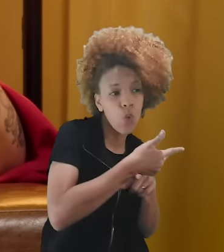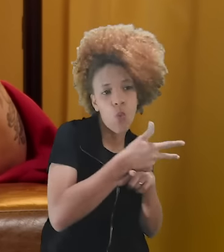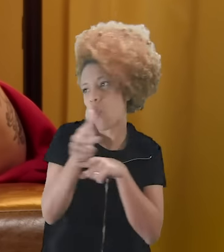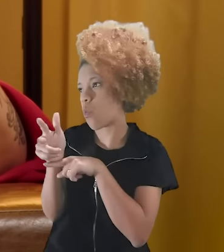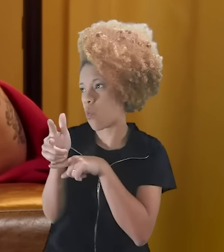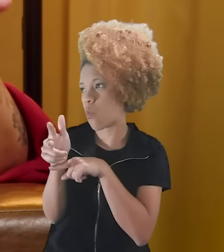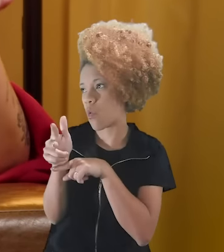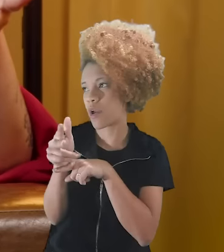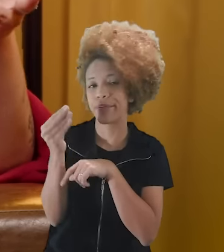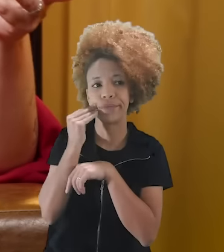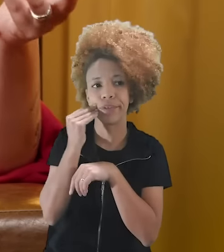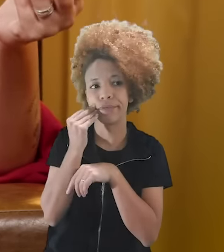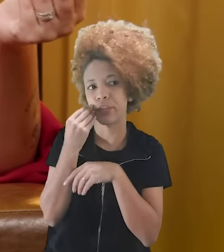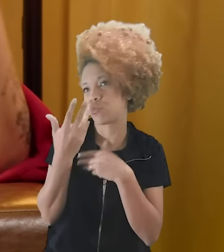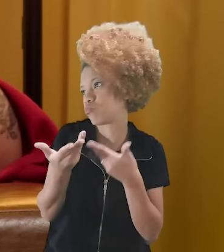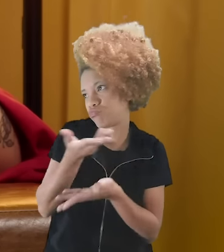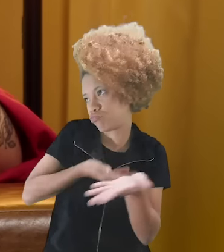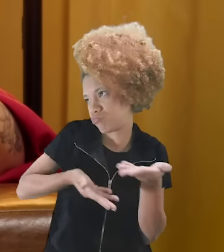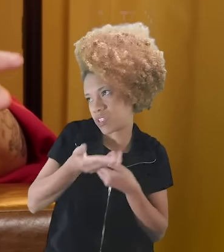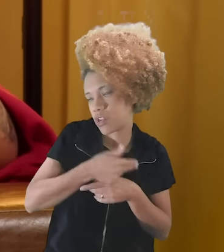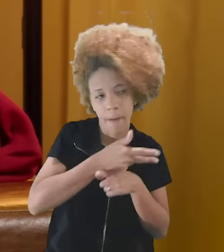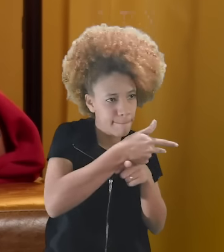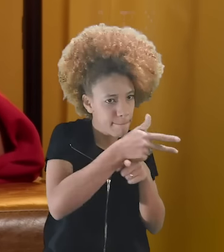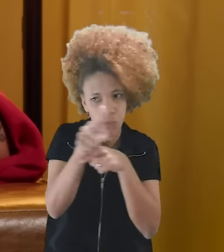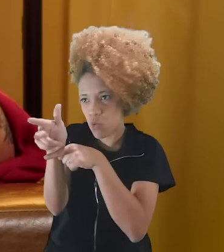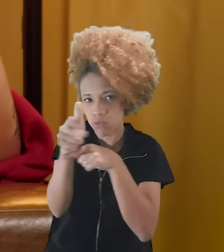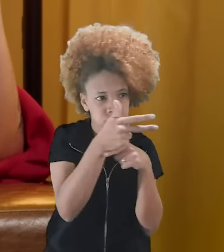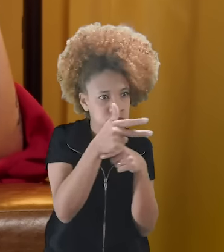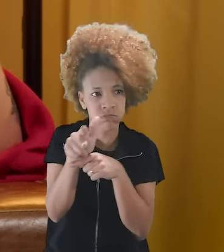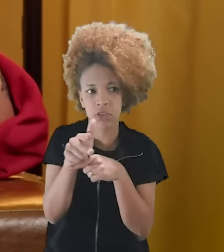o câmera eles estavam testando uma novo modelo de interação para mostrar os jogadores e tiraram do